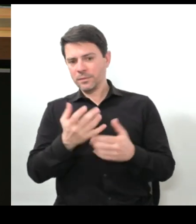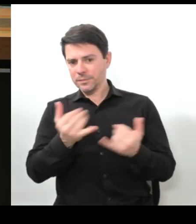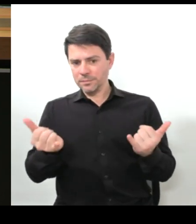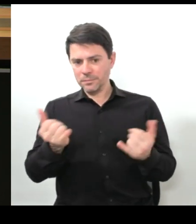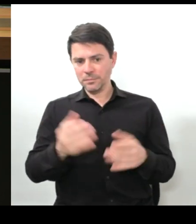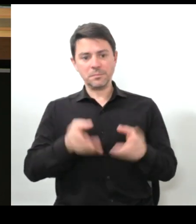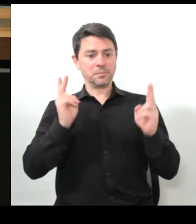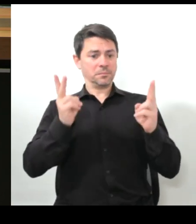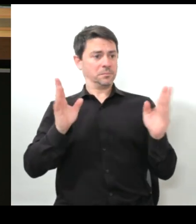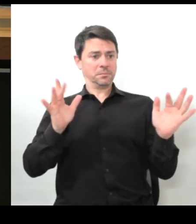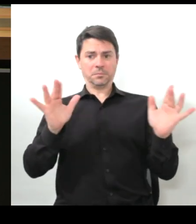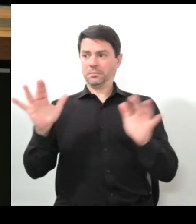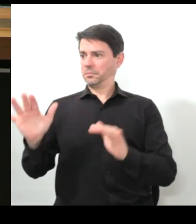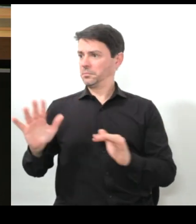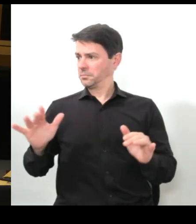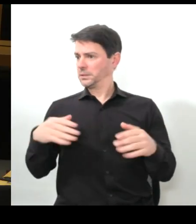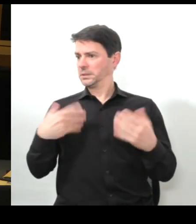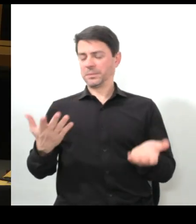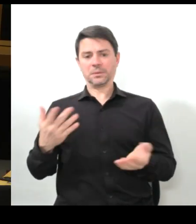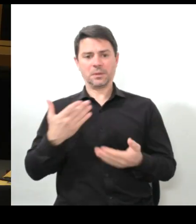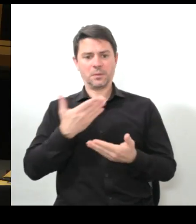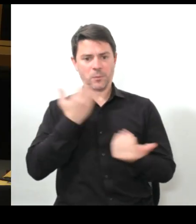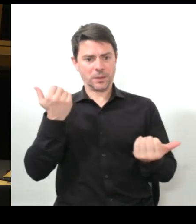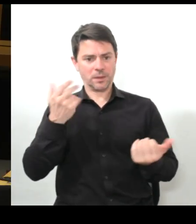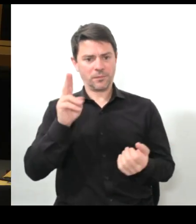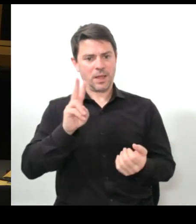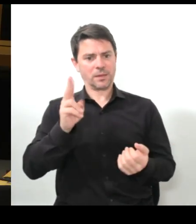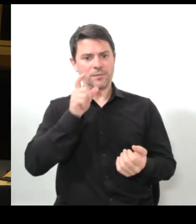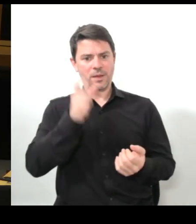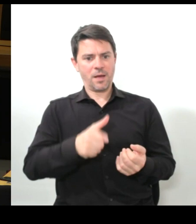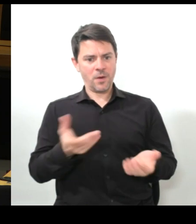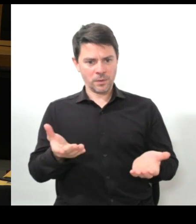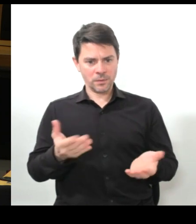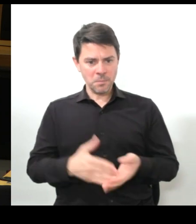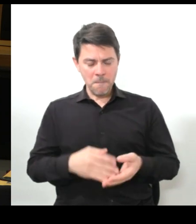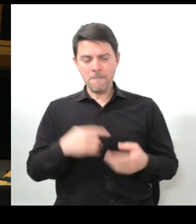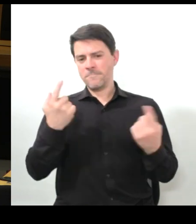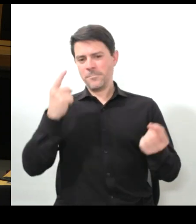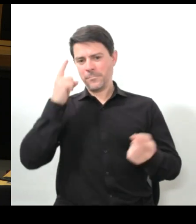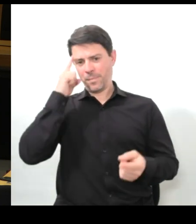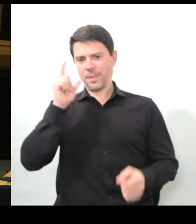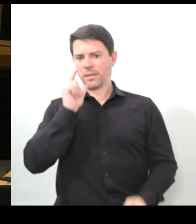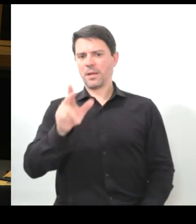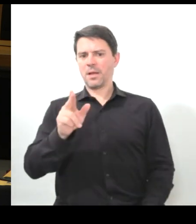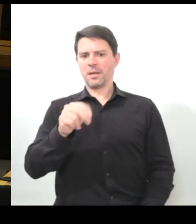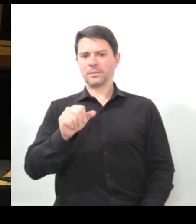Und deswegen ist genau Ihr Ansatz der Richtige, den ja hier die FDP-Fraktion auch vorgeschlagen hat, nämlich,